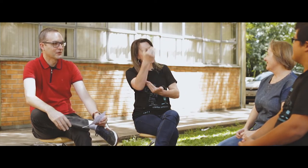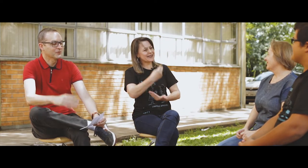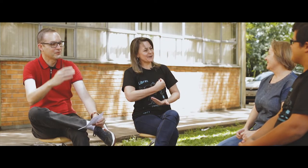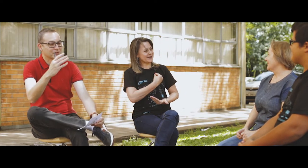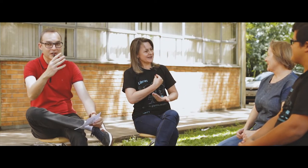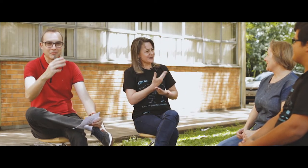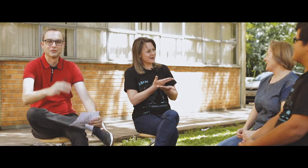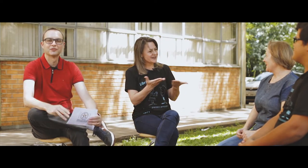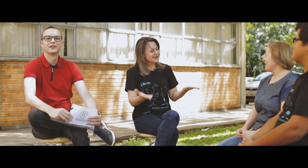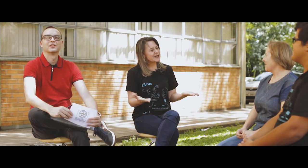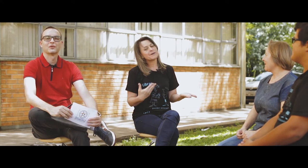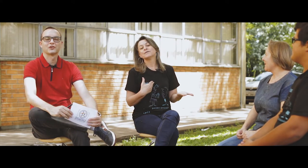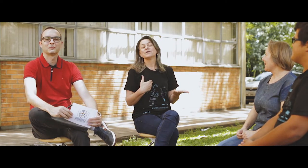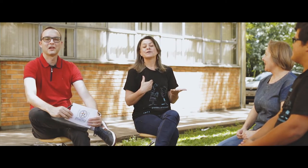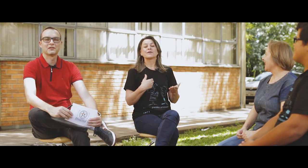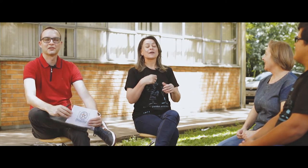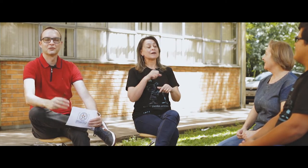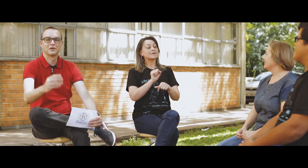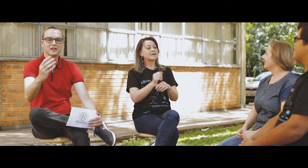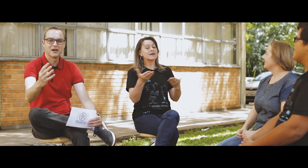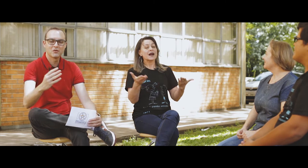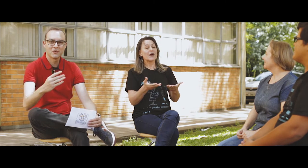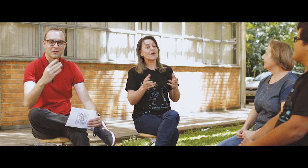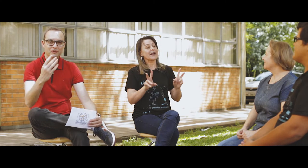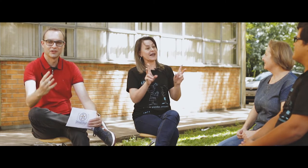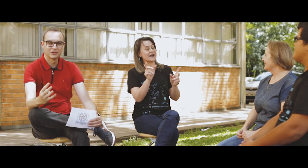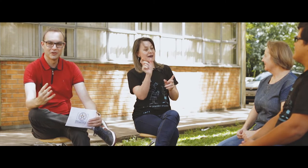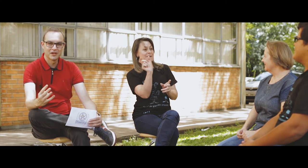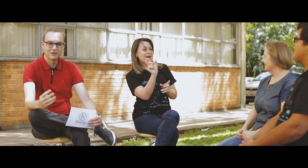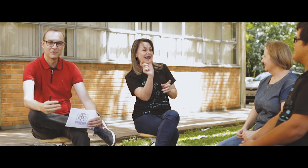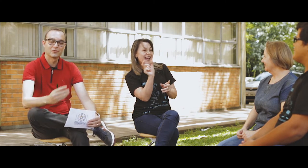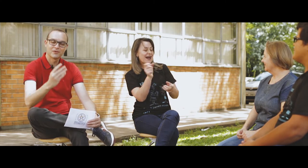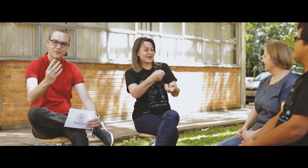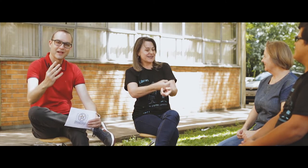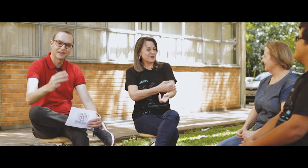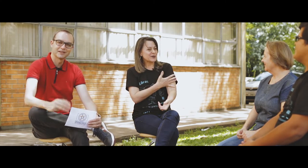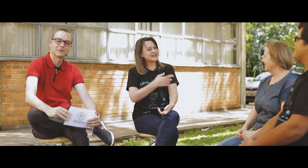Fiquemos com as palavras do Eliel com a emoção do Eliel e com a frase da